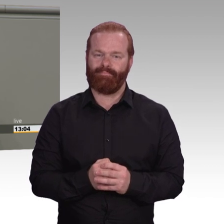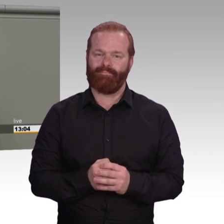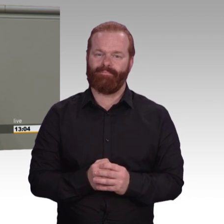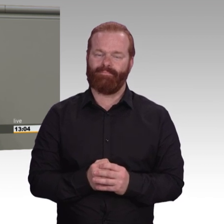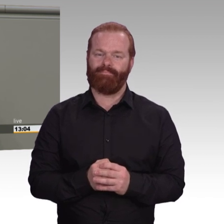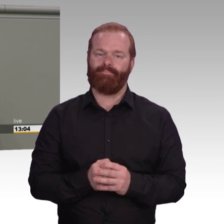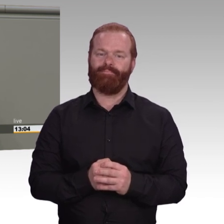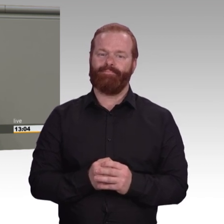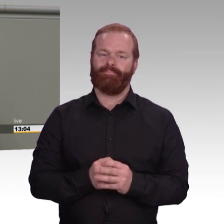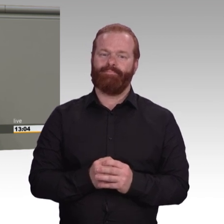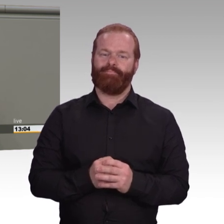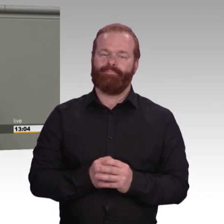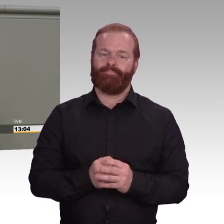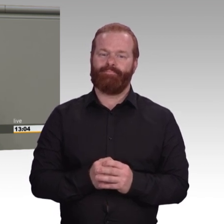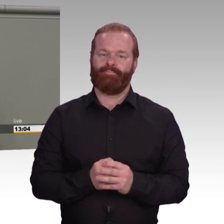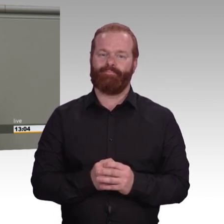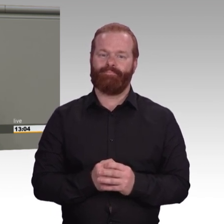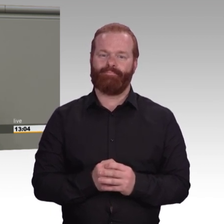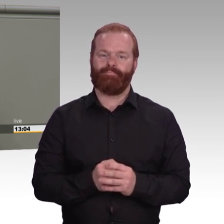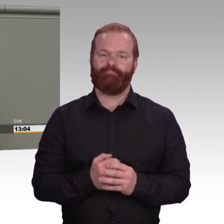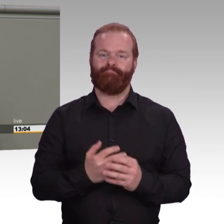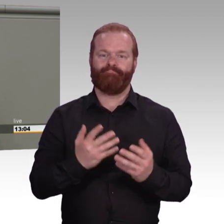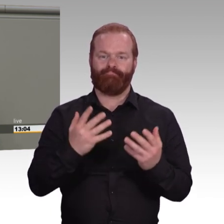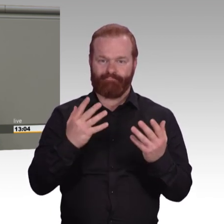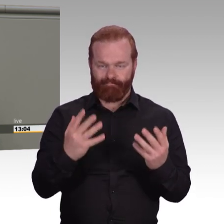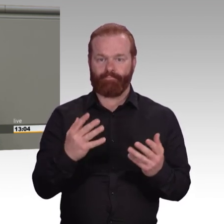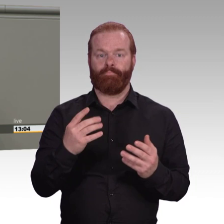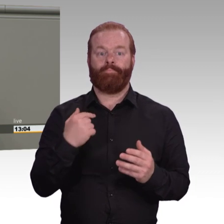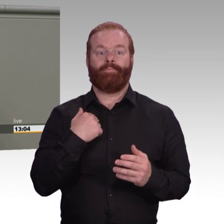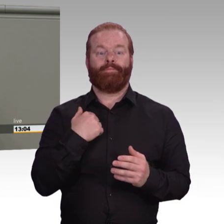Und er ist ein besonders schlimmes Beispiel von leider viel zu vielen.